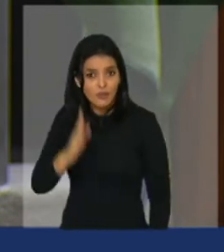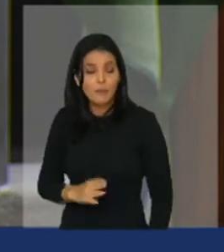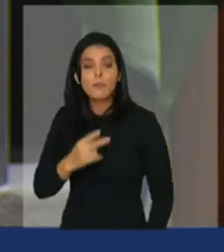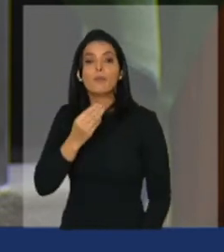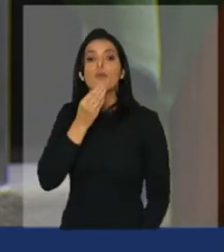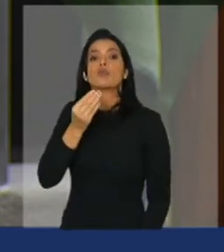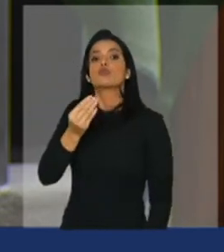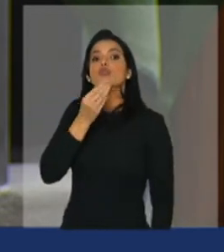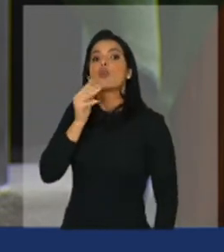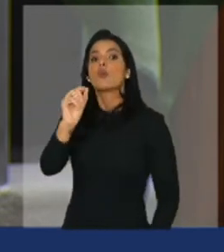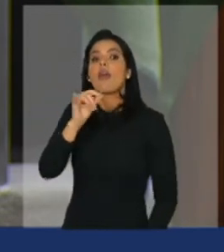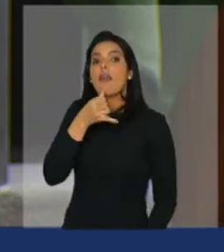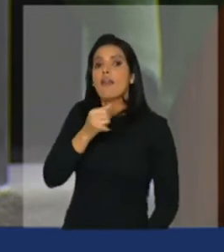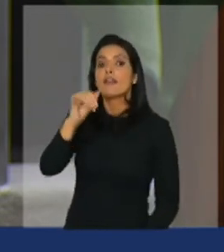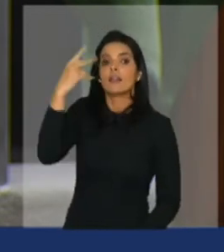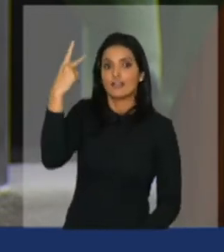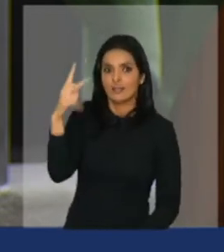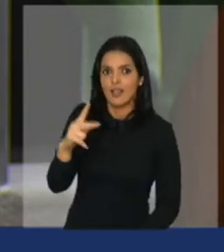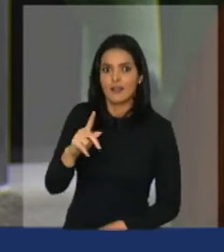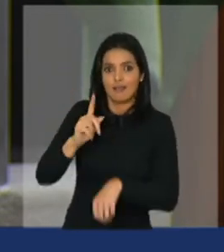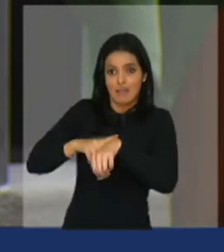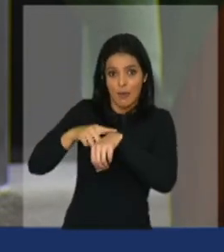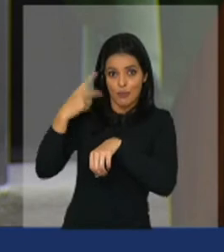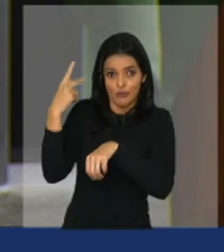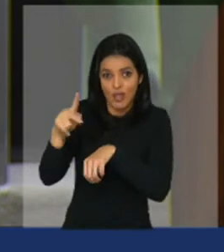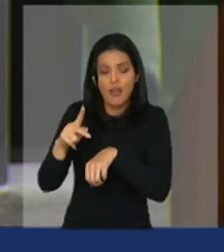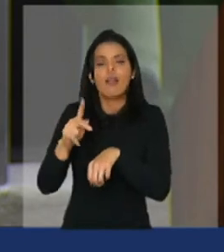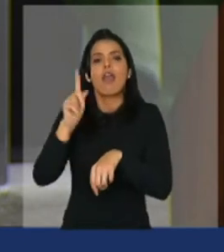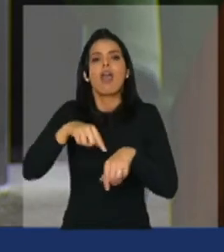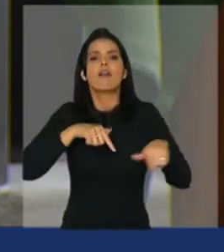ENERGIA E TEMPO, PARA NOSSO POVO, PARA COLOCAR VACINA NAS UNIDADES DE VACINA DESTE PAÍ S, O SISTEMA ÚNICO DE SAÚDE